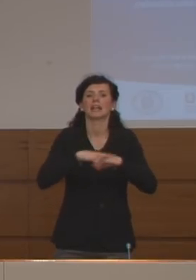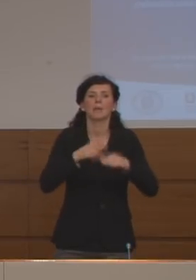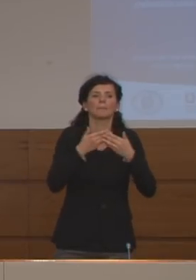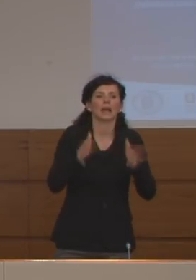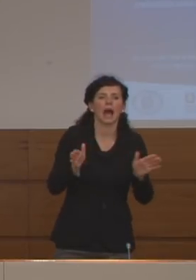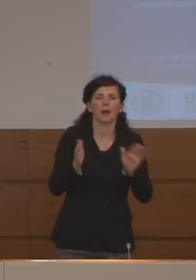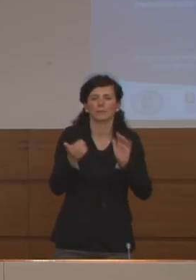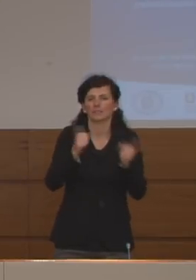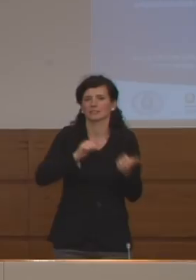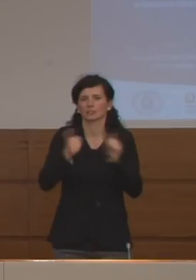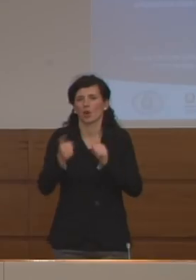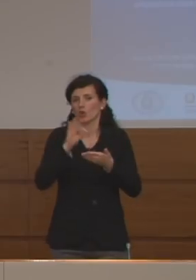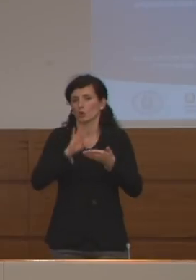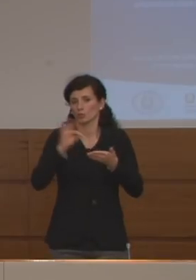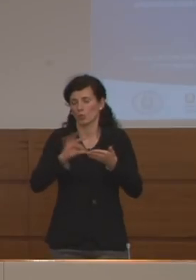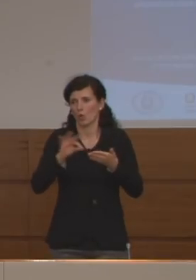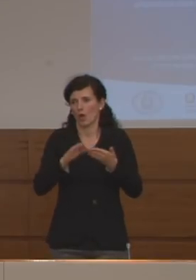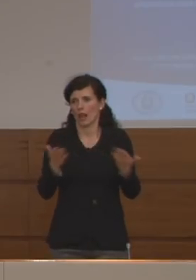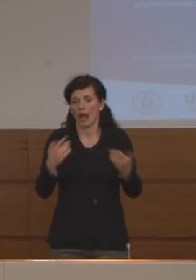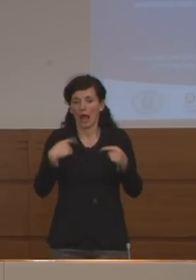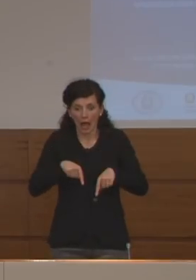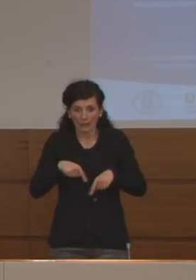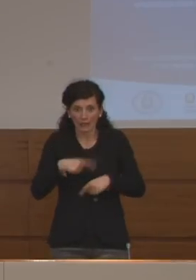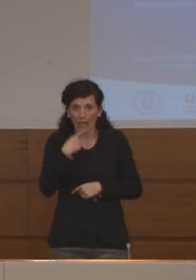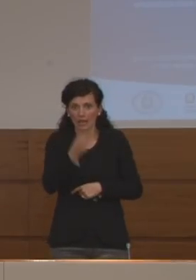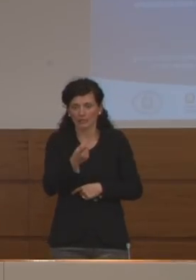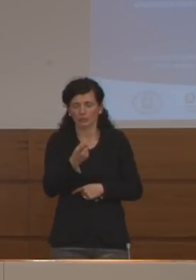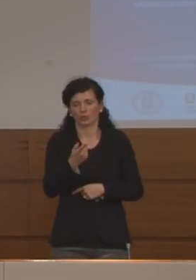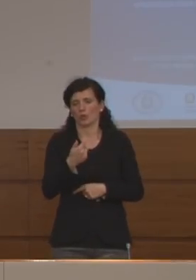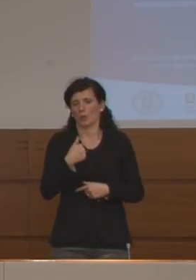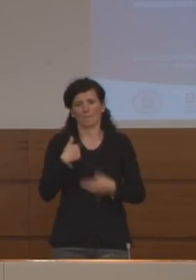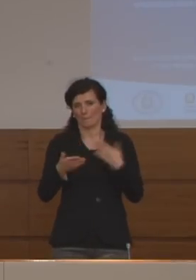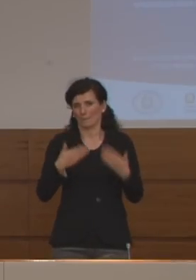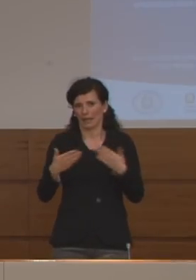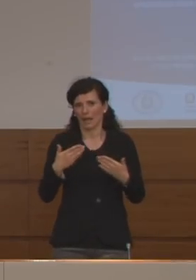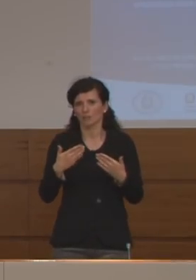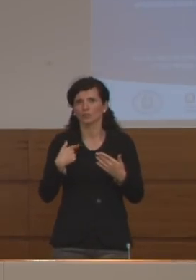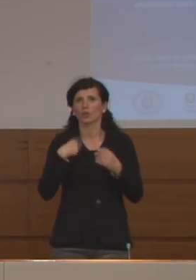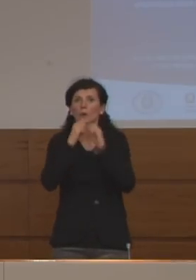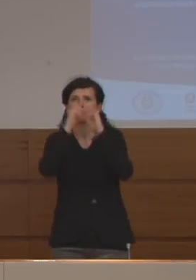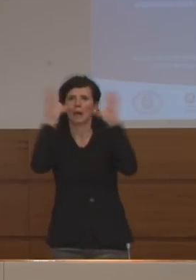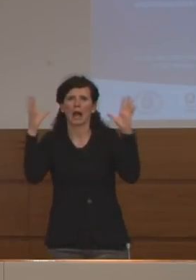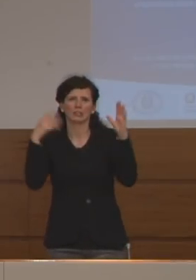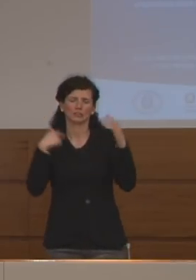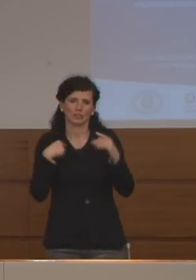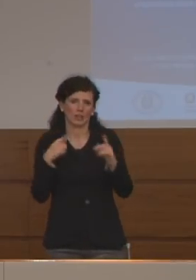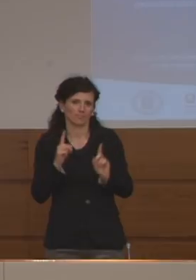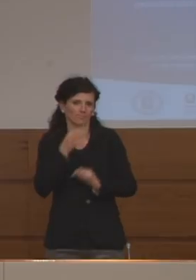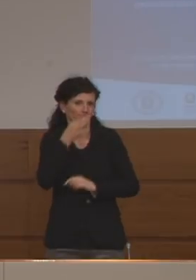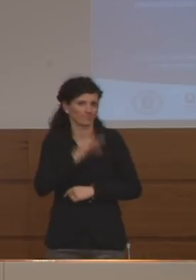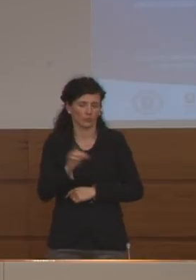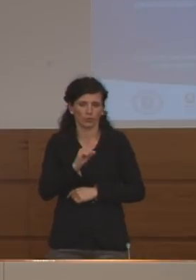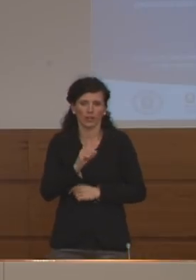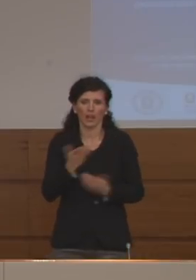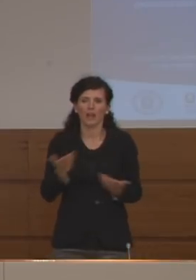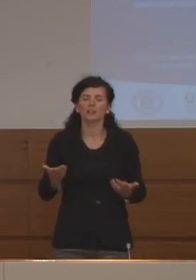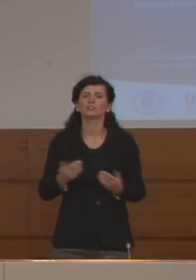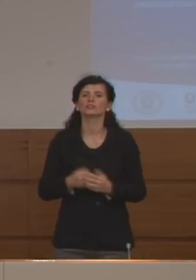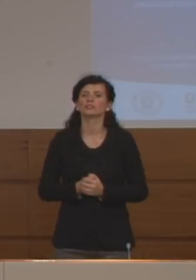è il caso di limitare un pochino l'arco di prospettiva temporale.